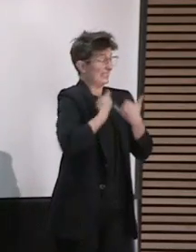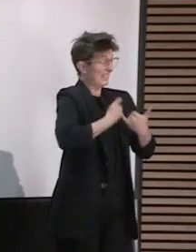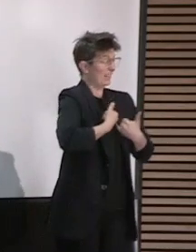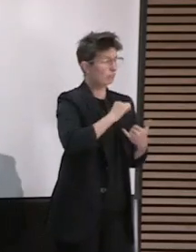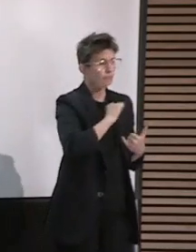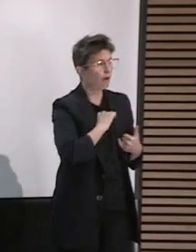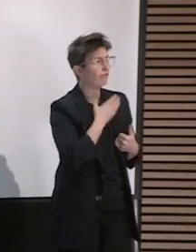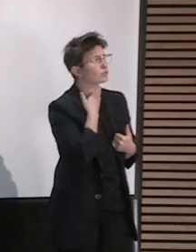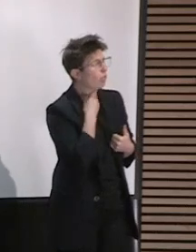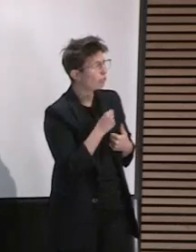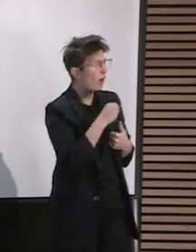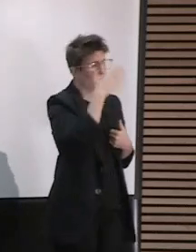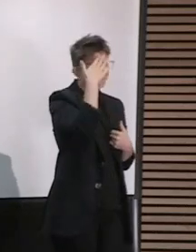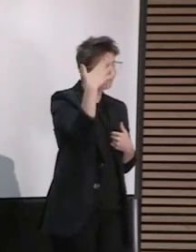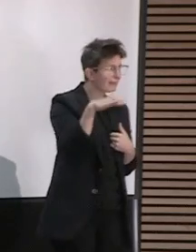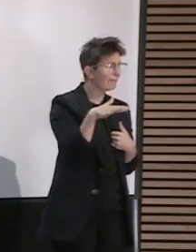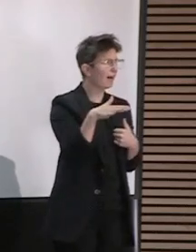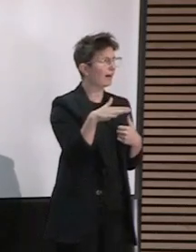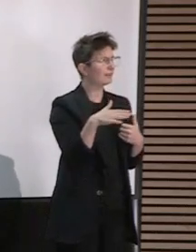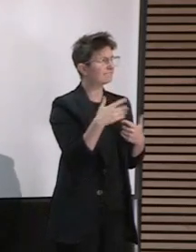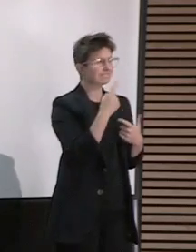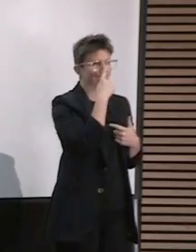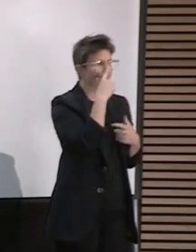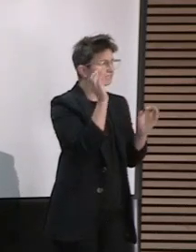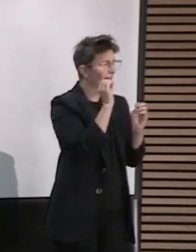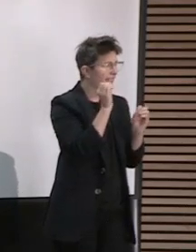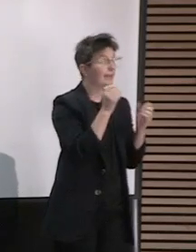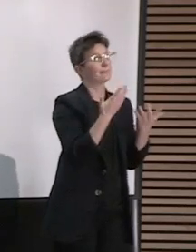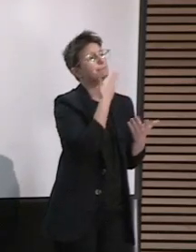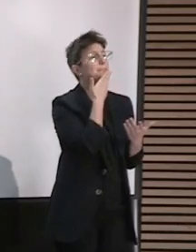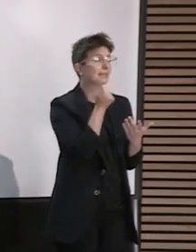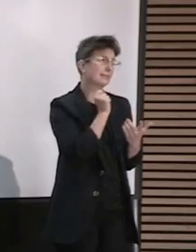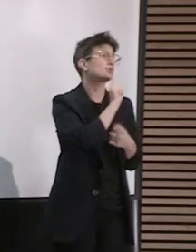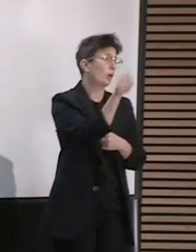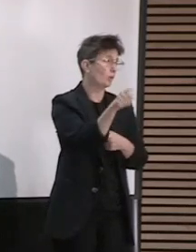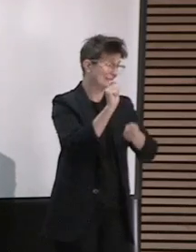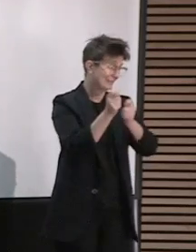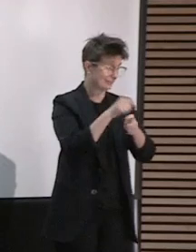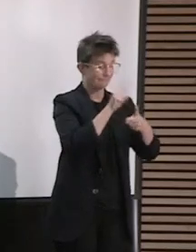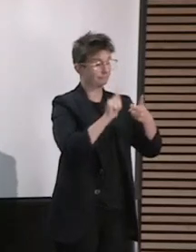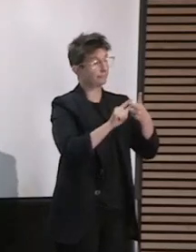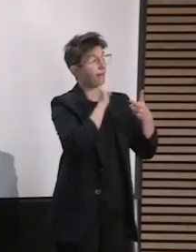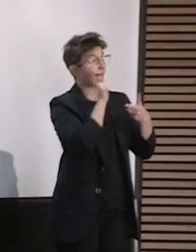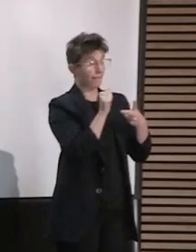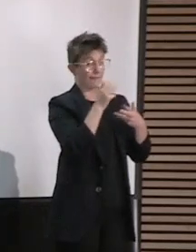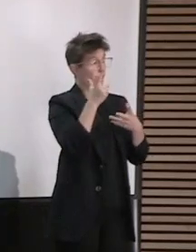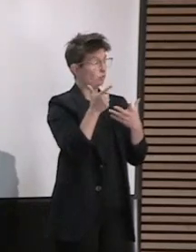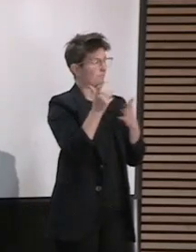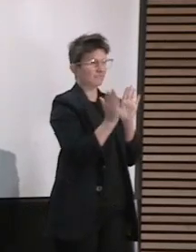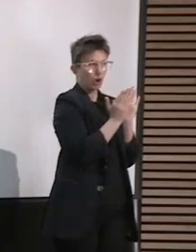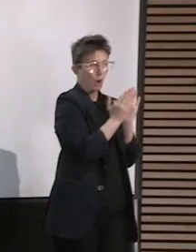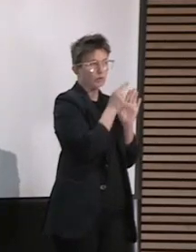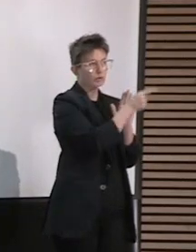he ruarua ano ta maatau e tono